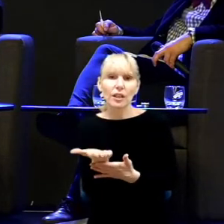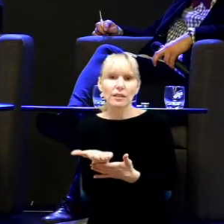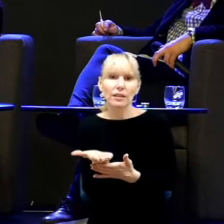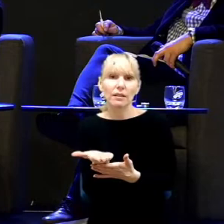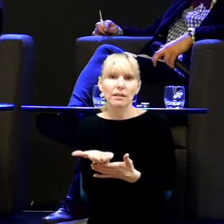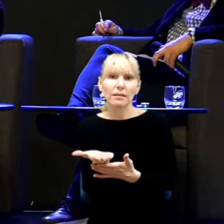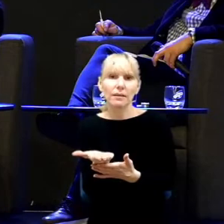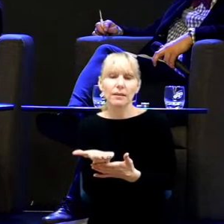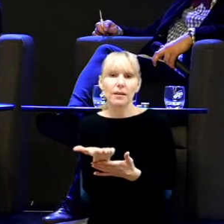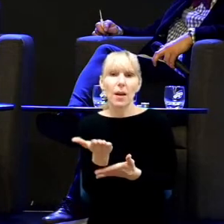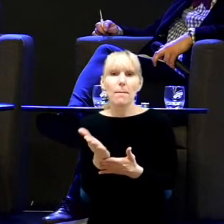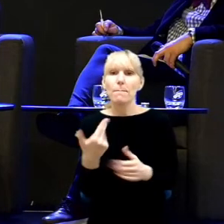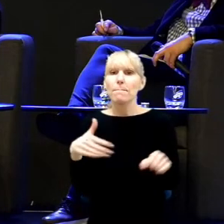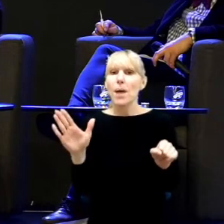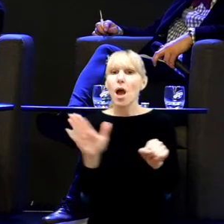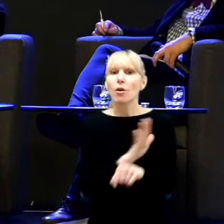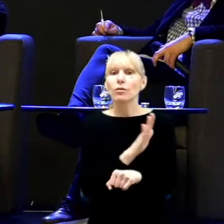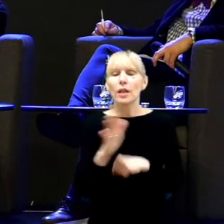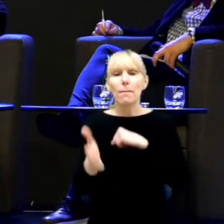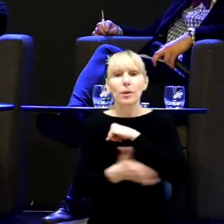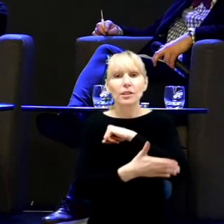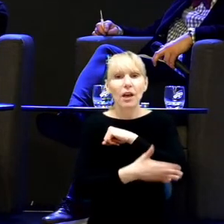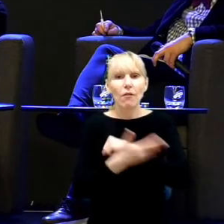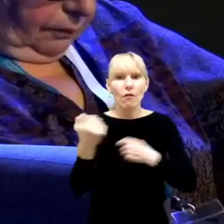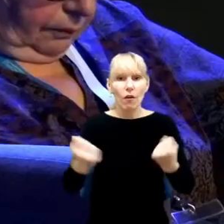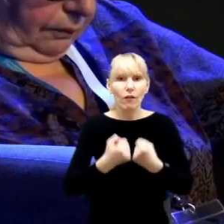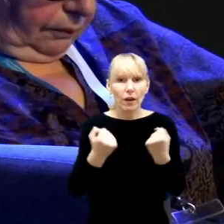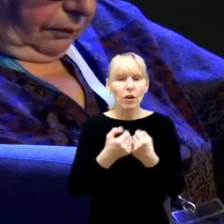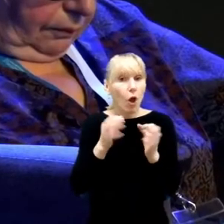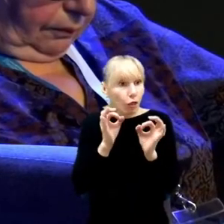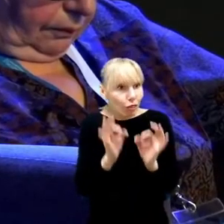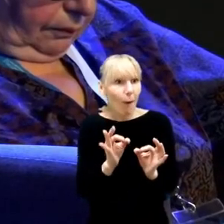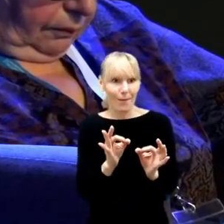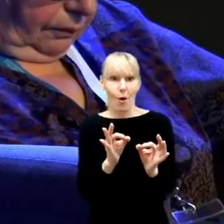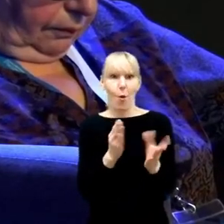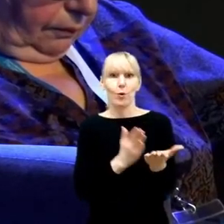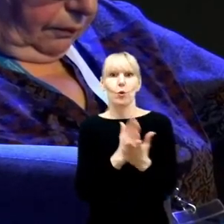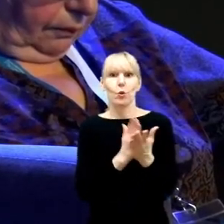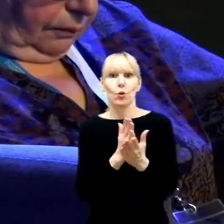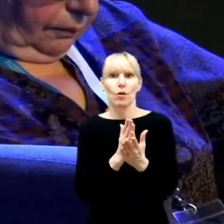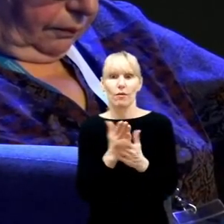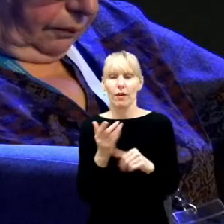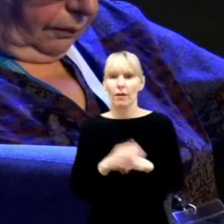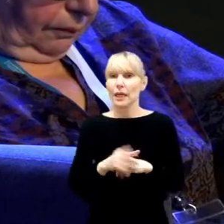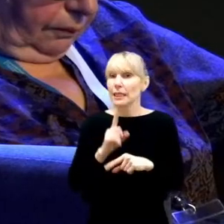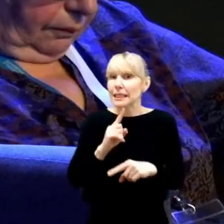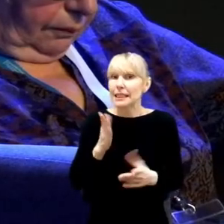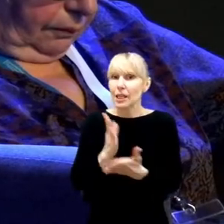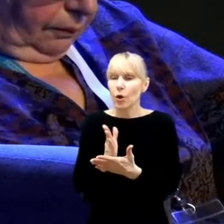podstawową funkcję dobra użytkowego, stało się niemal wyłącznie dobrem rynkowym.